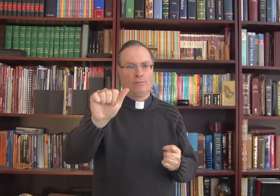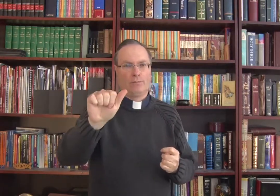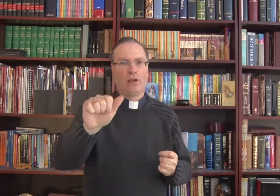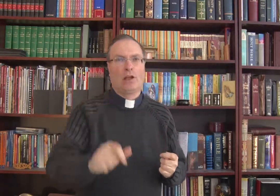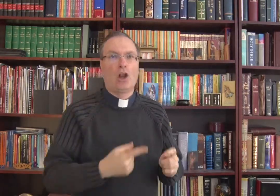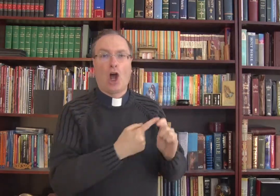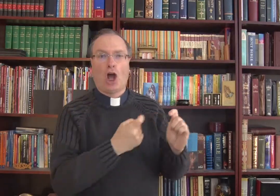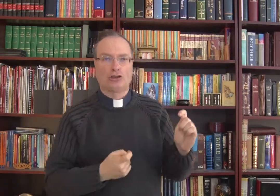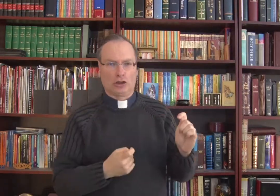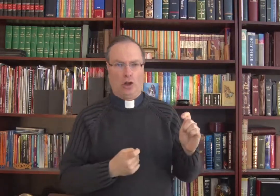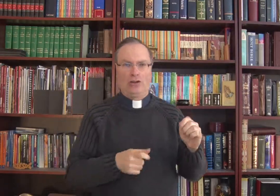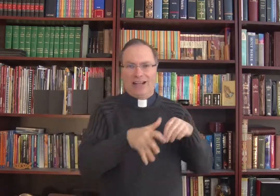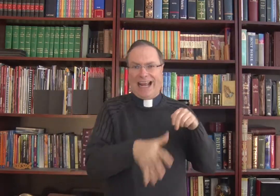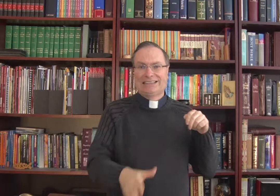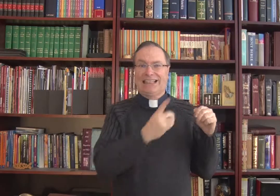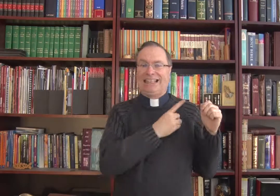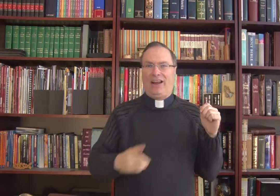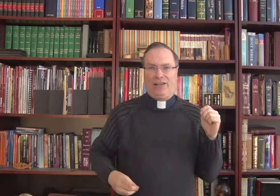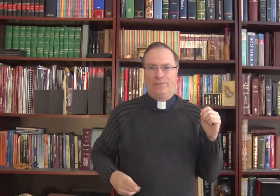le rejeton de la racine de David,